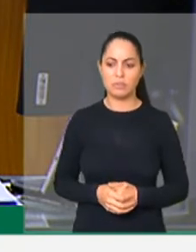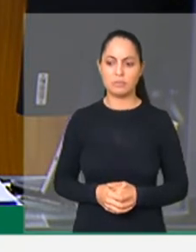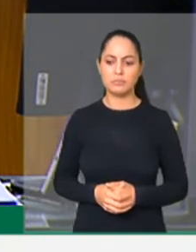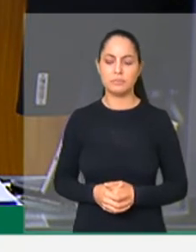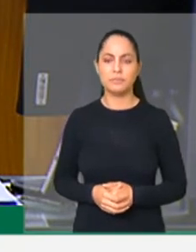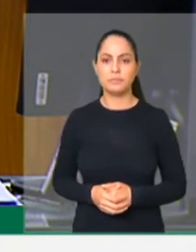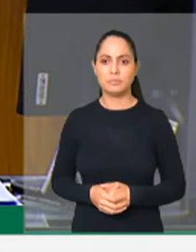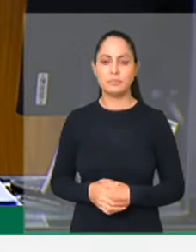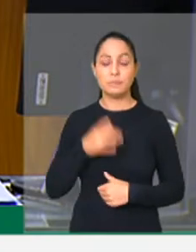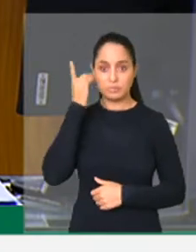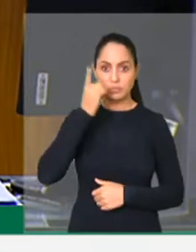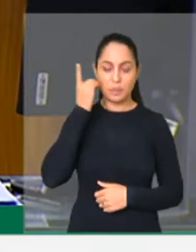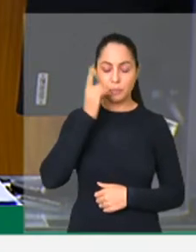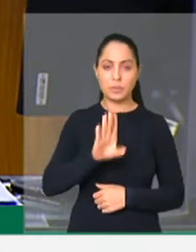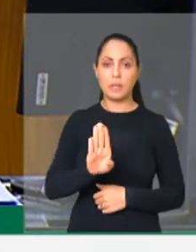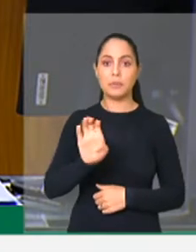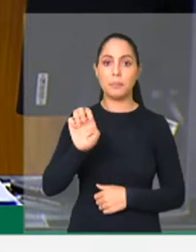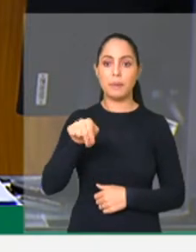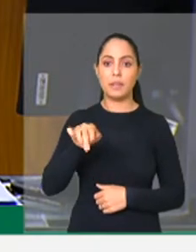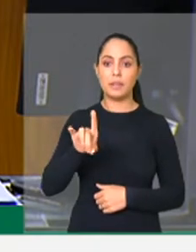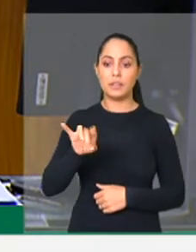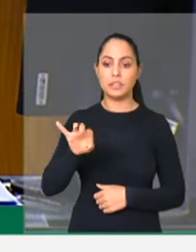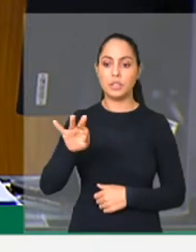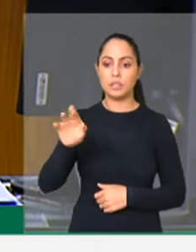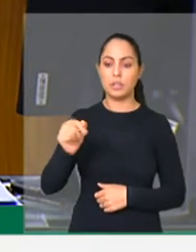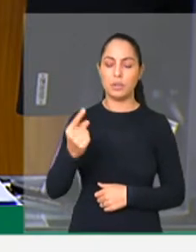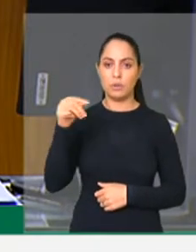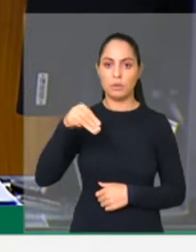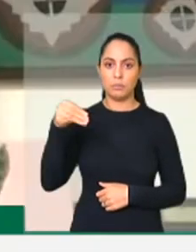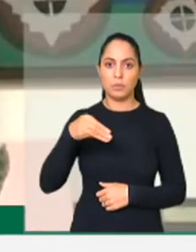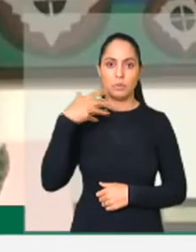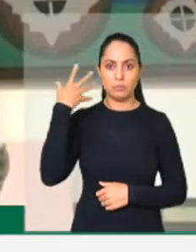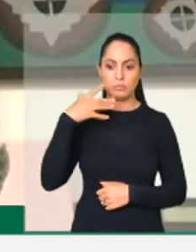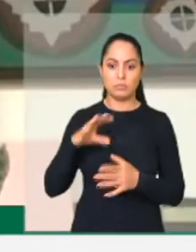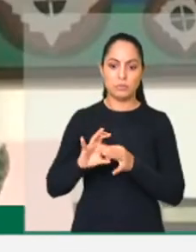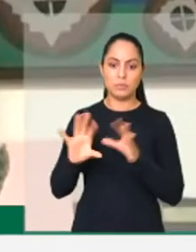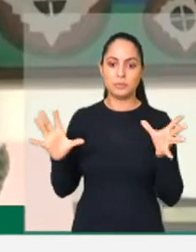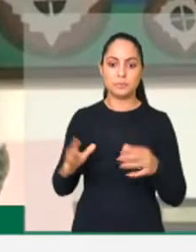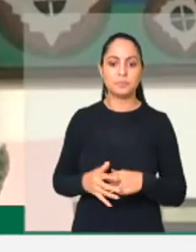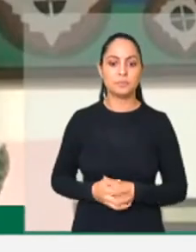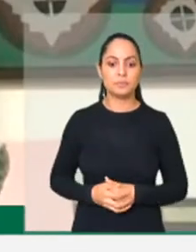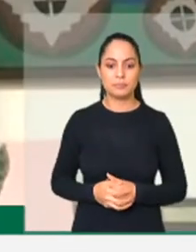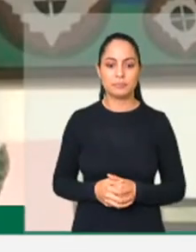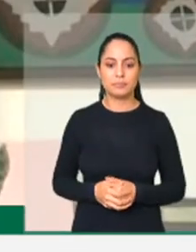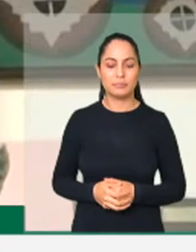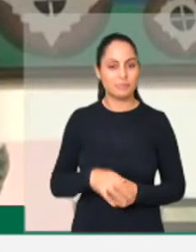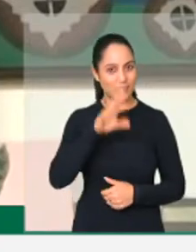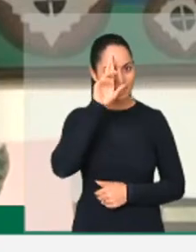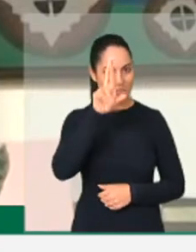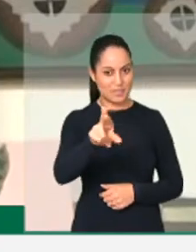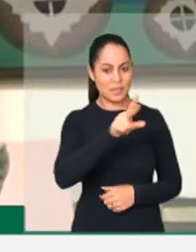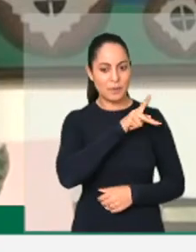OBRIGADO, DEPUTADA BENEDITA. -- [PRESIDENTE]: EM VOTAÇÃO O PROJETO DE LEI DE CONVERSÃO RESSALVADOS OS DESTAQUES. ORIENTAÇÃO DE